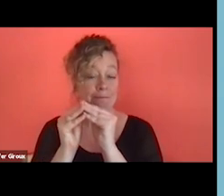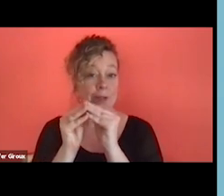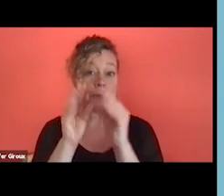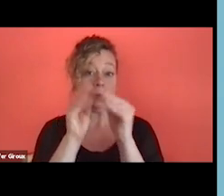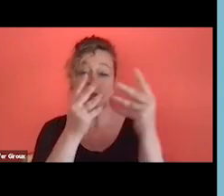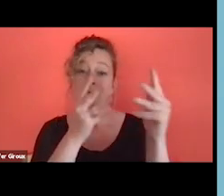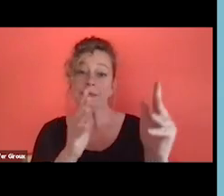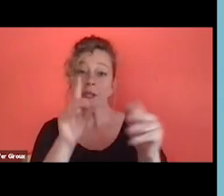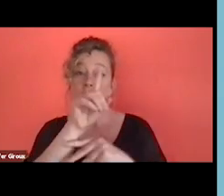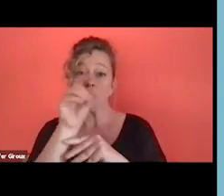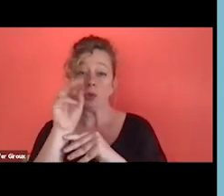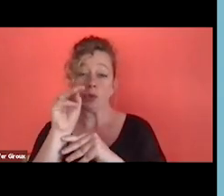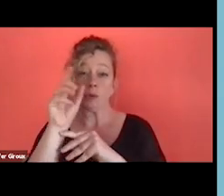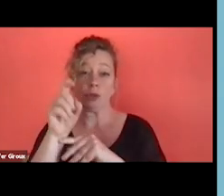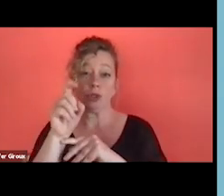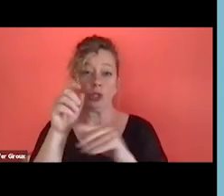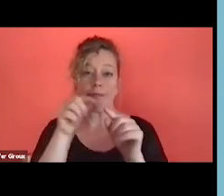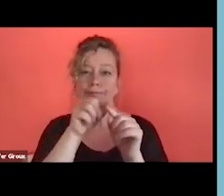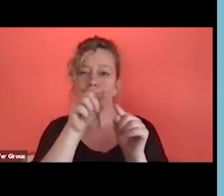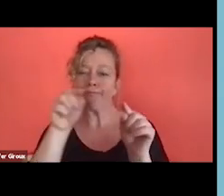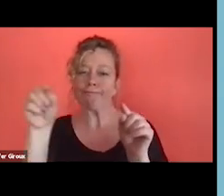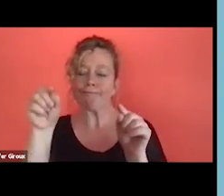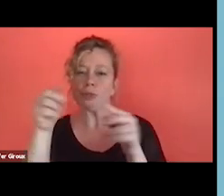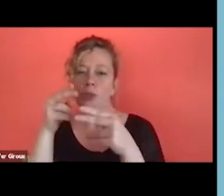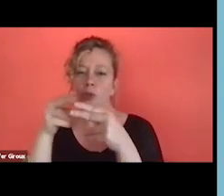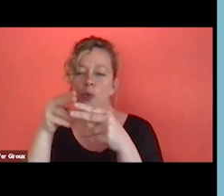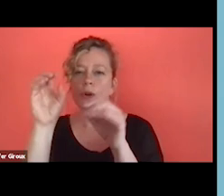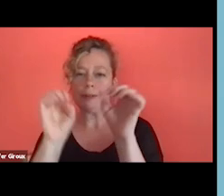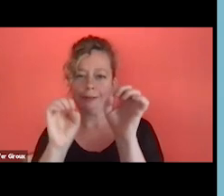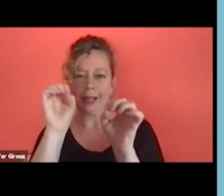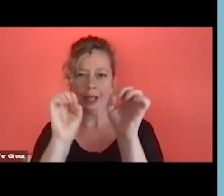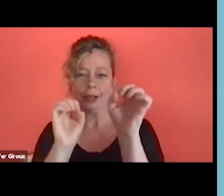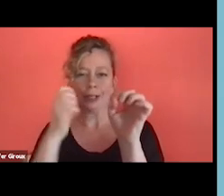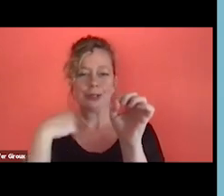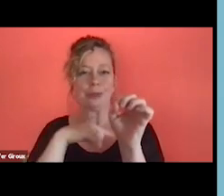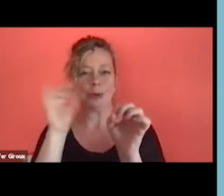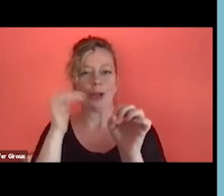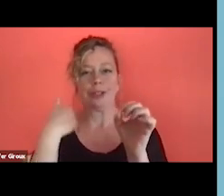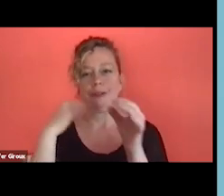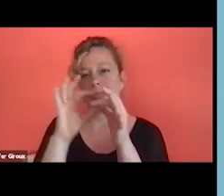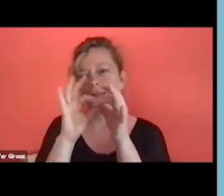Zoom debería redirigirlos a una breve evaluación. También tendremos el enlace disponible para ustedes,